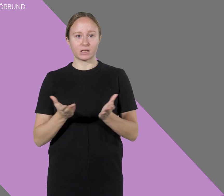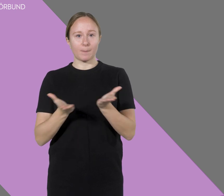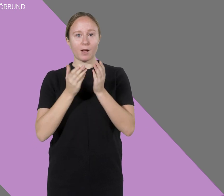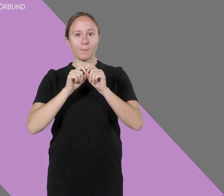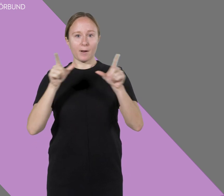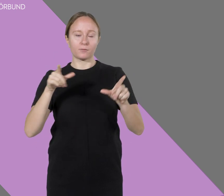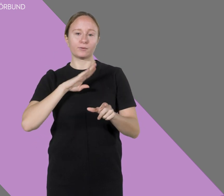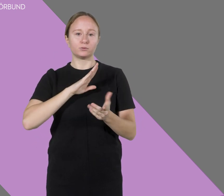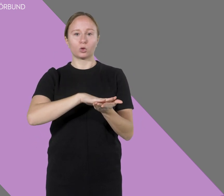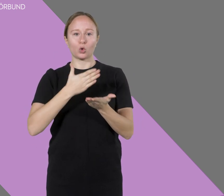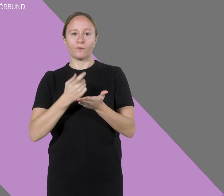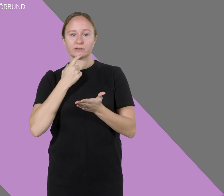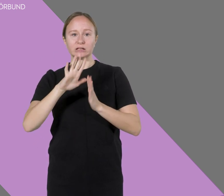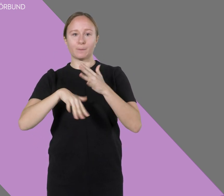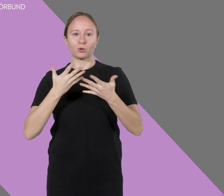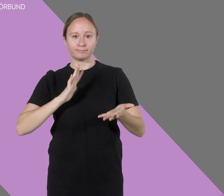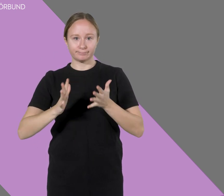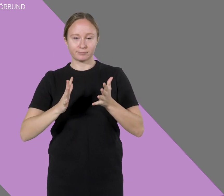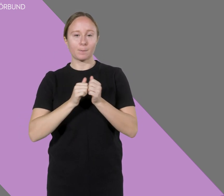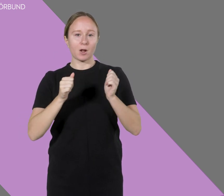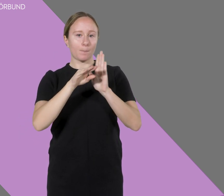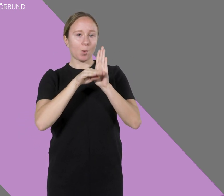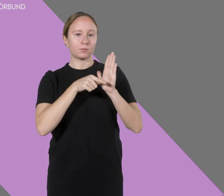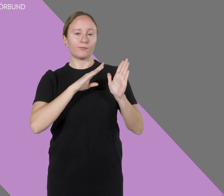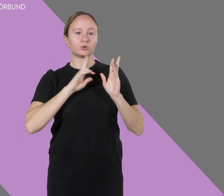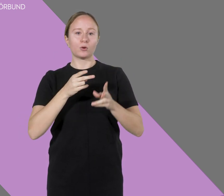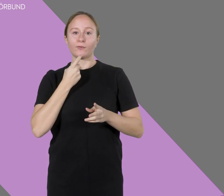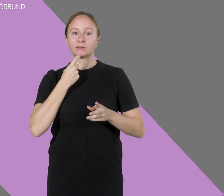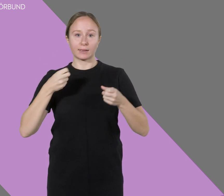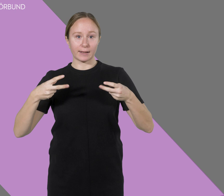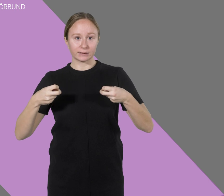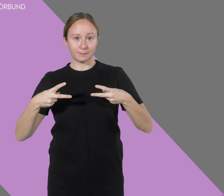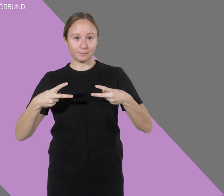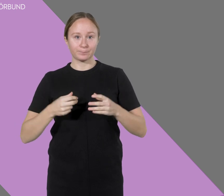Förutom parallellsändningen med tolkning på finskt teckenspråk - har programmet också finsk text.